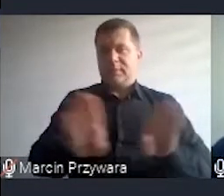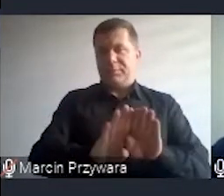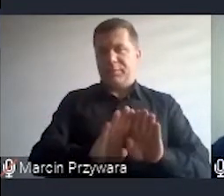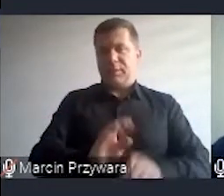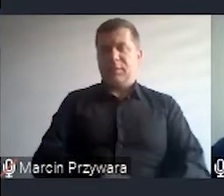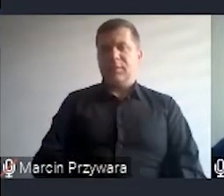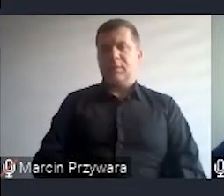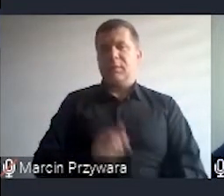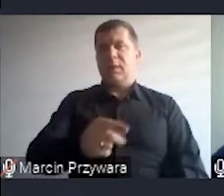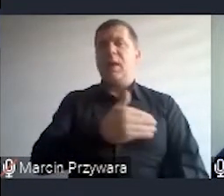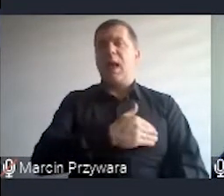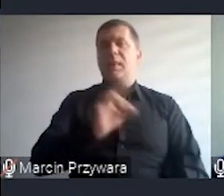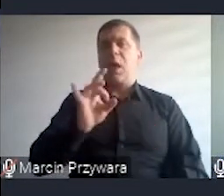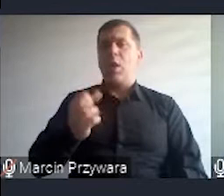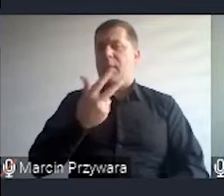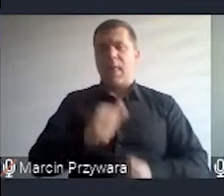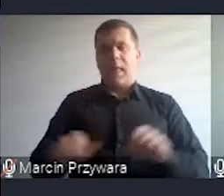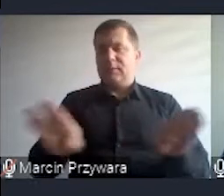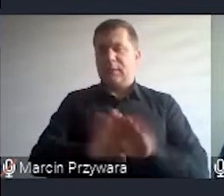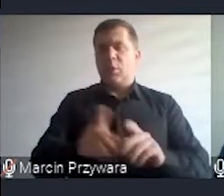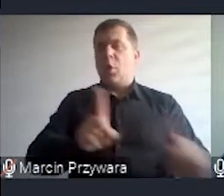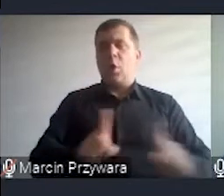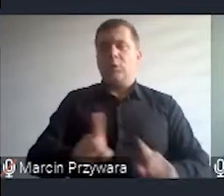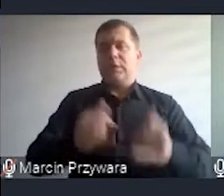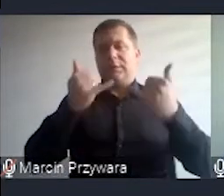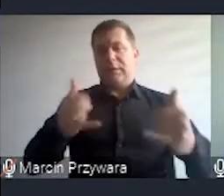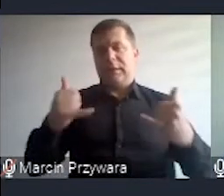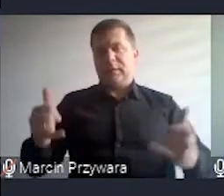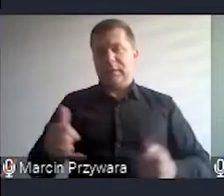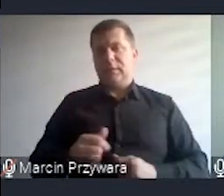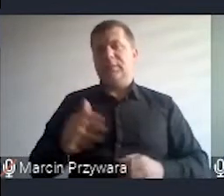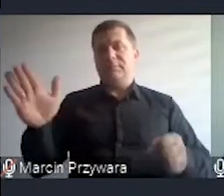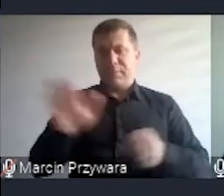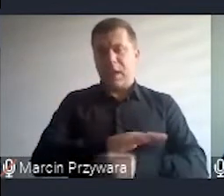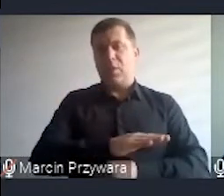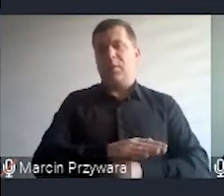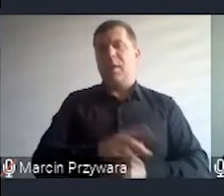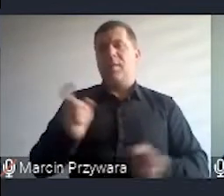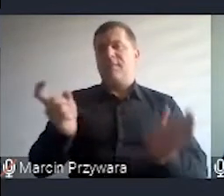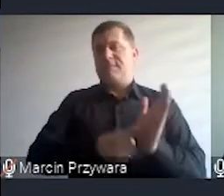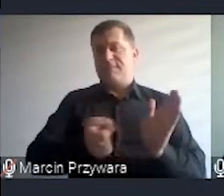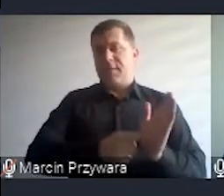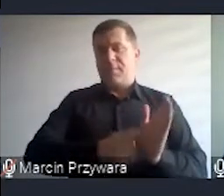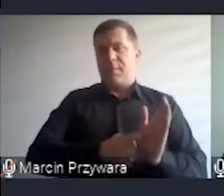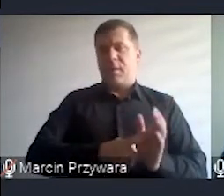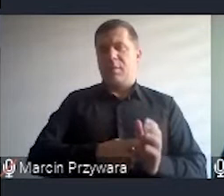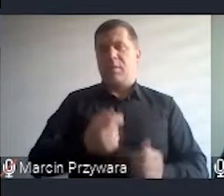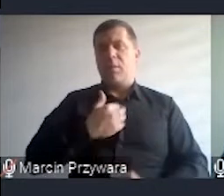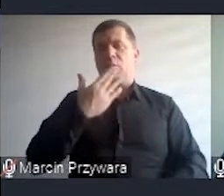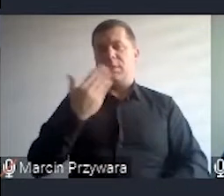Ten katalog nie jest katalogiem zamkniętym – oznacza to, że inne spełniają wymagania o których powiedziałem przed chwilą, też się mieszczą.